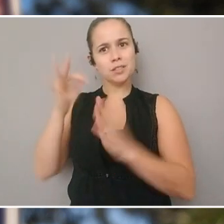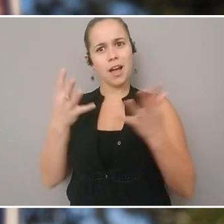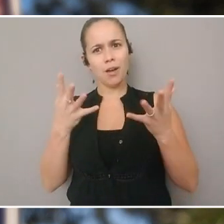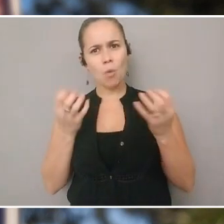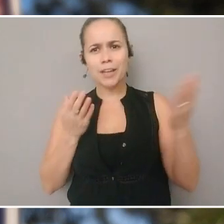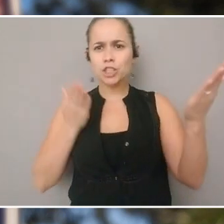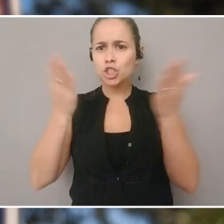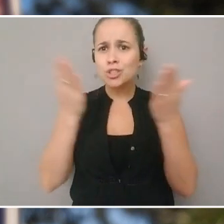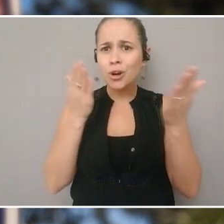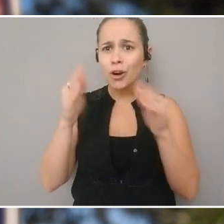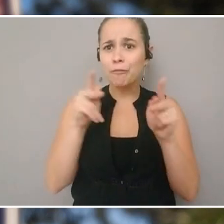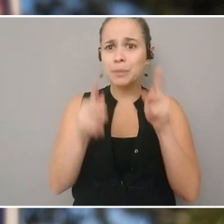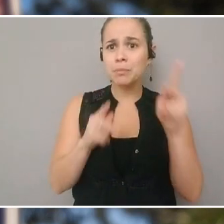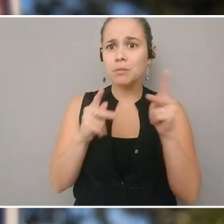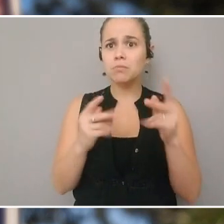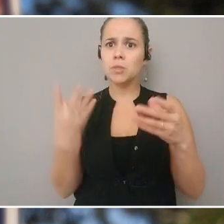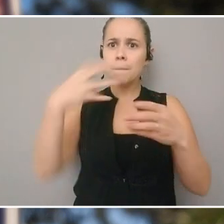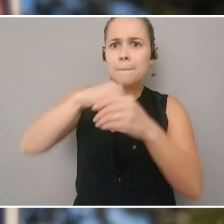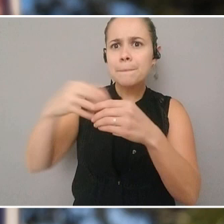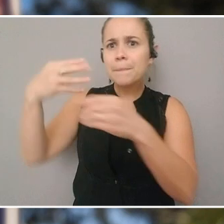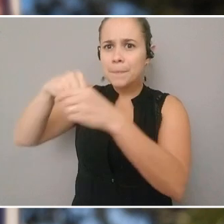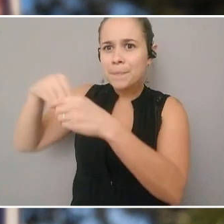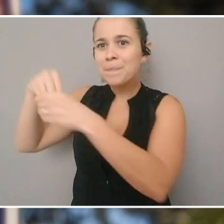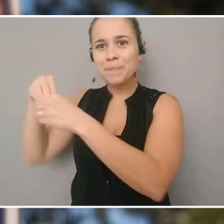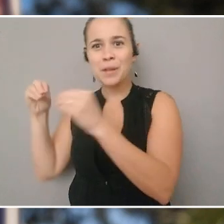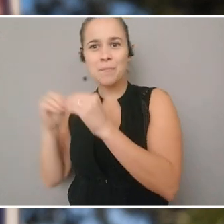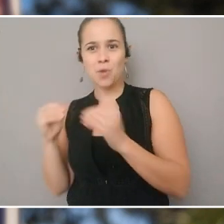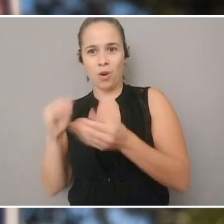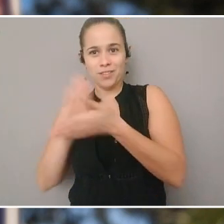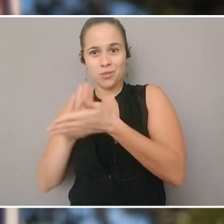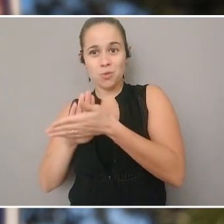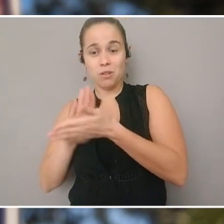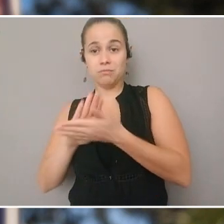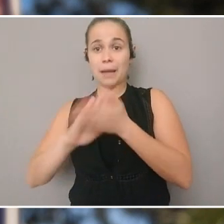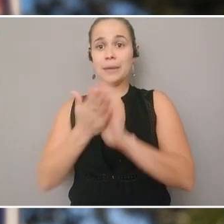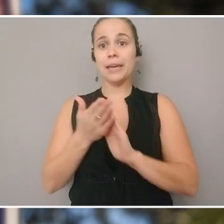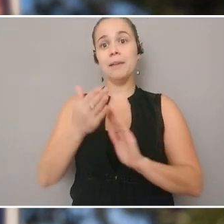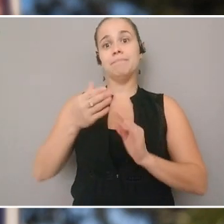así que me involucré más en el colegio. Me